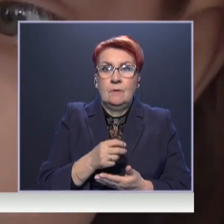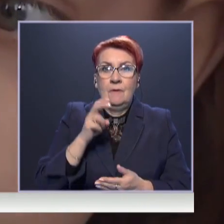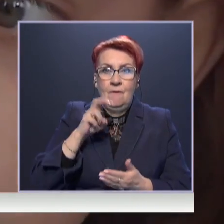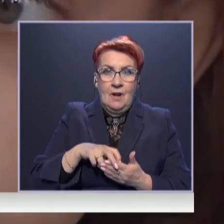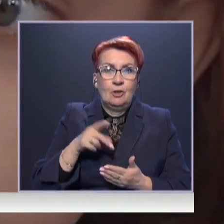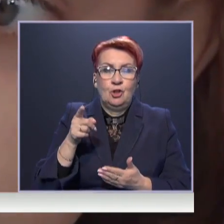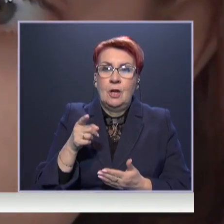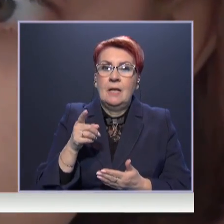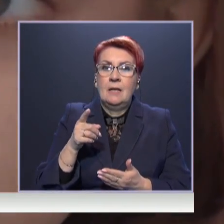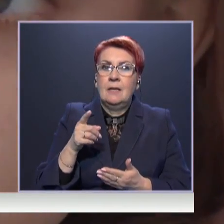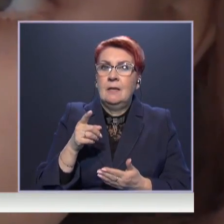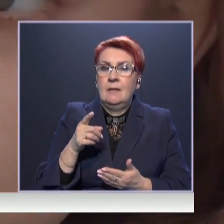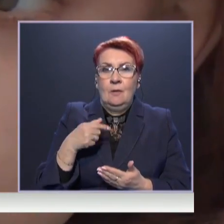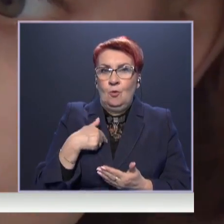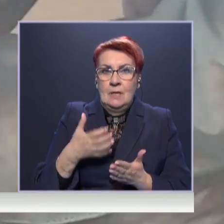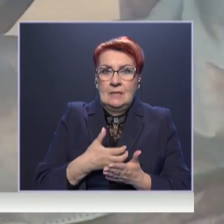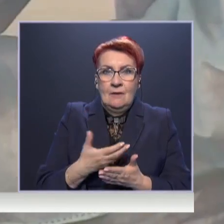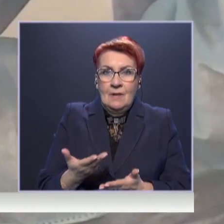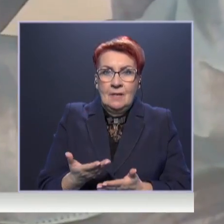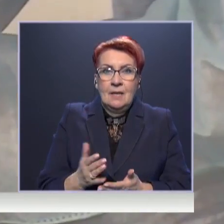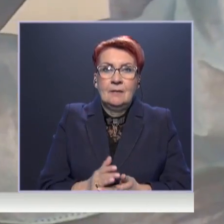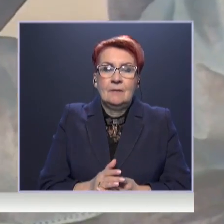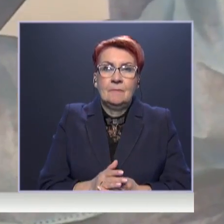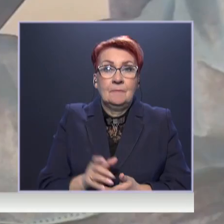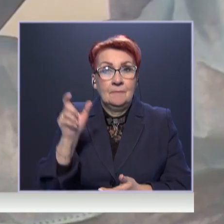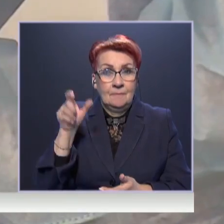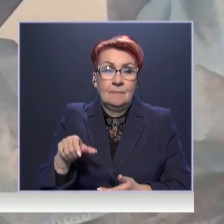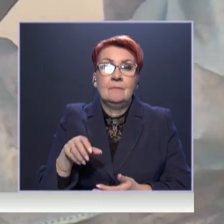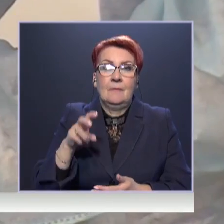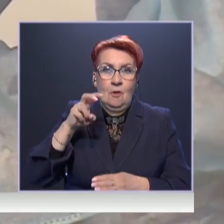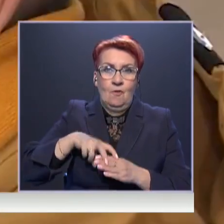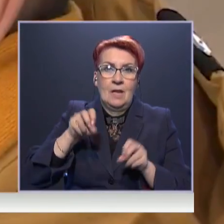тоже особенно не квалификация была она и была именно сразу